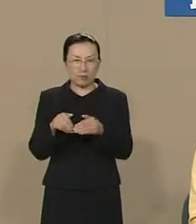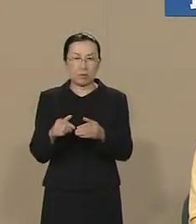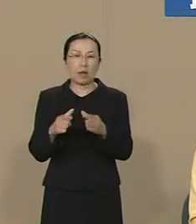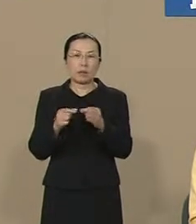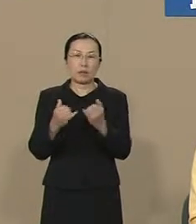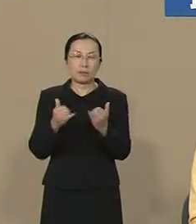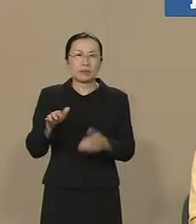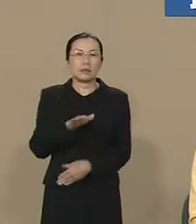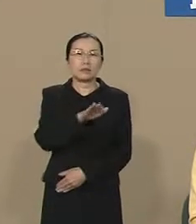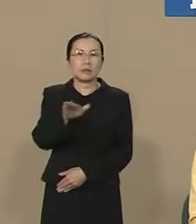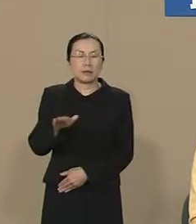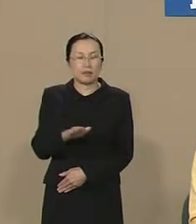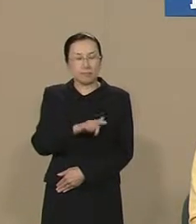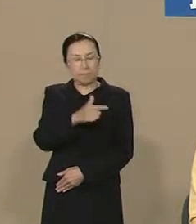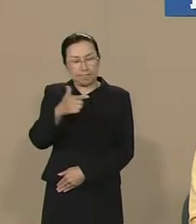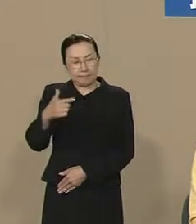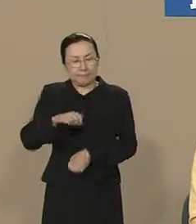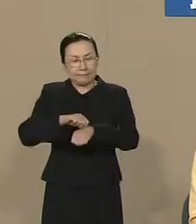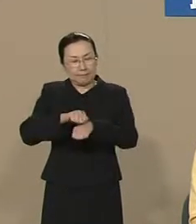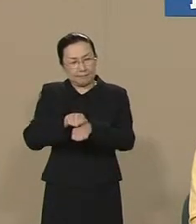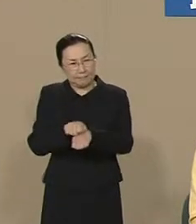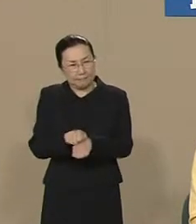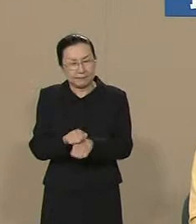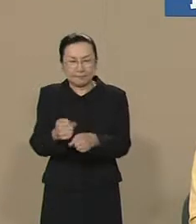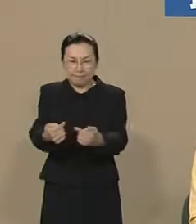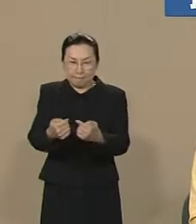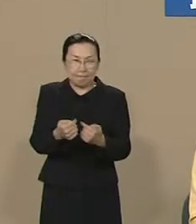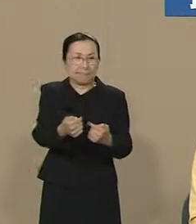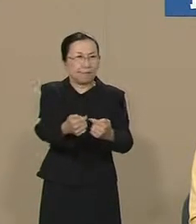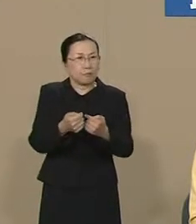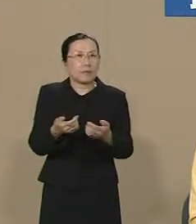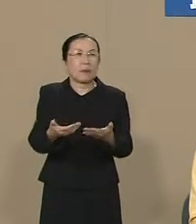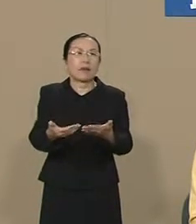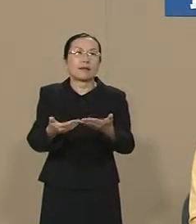大変､厳しいご批判と審判を いただきました｡